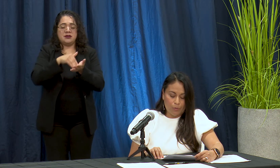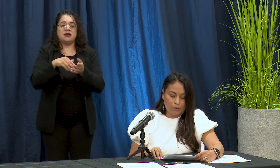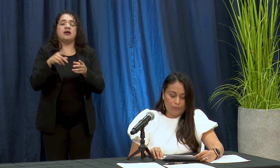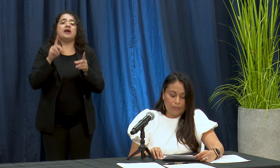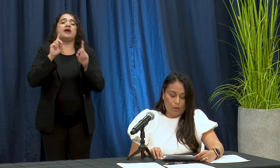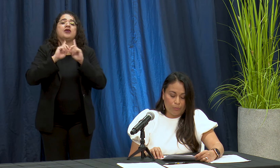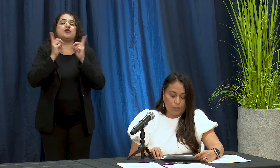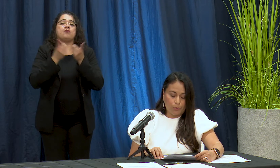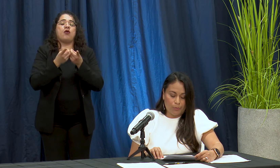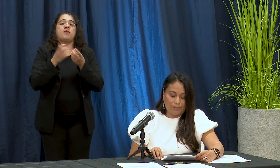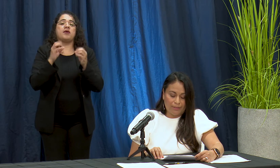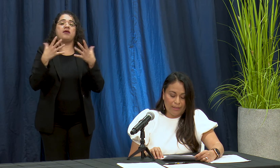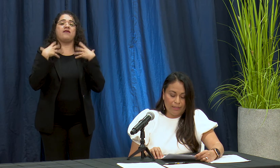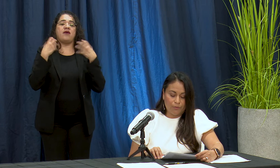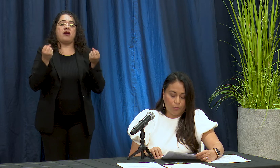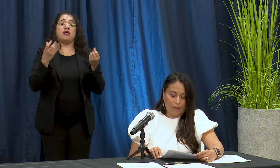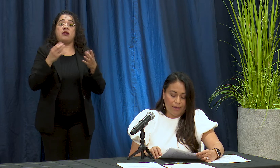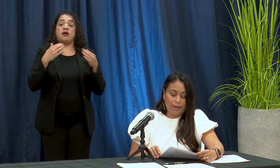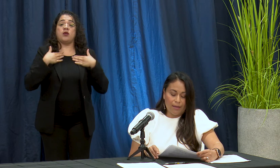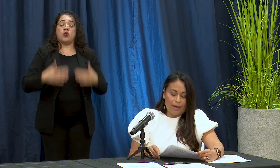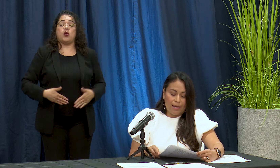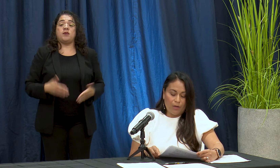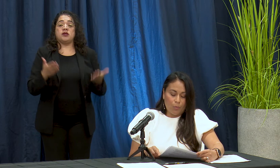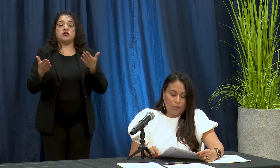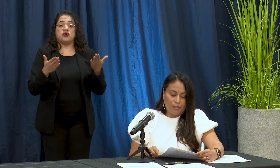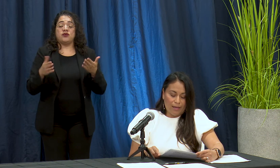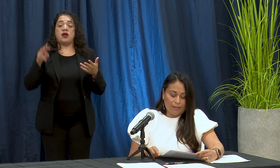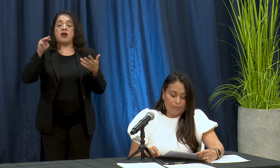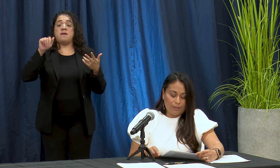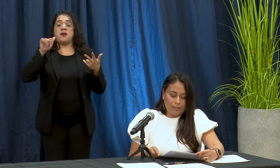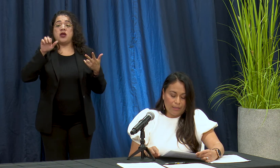manos del bong beach poor man tener inform ah de a la comunidad y blinnder